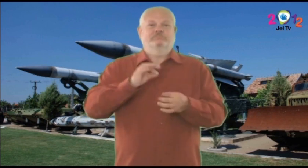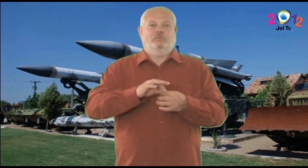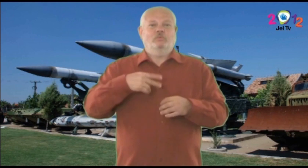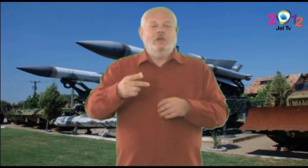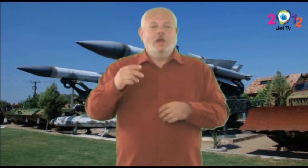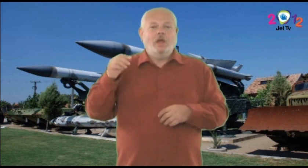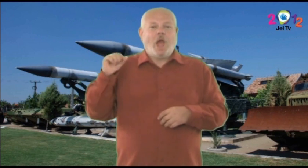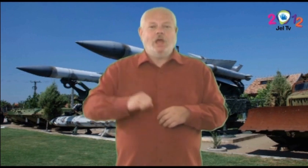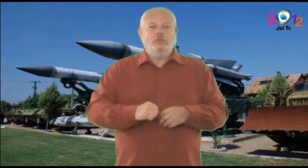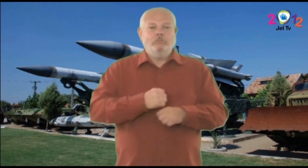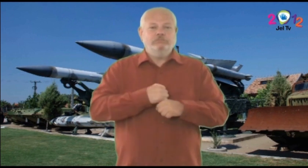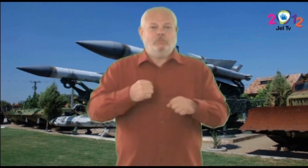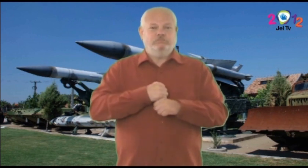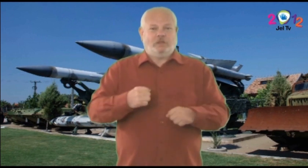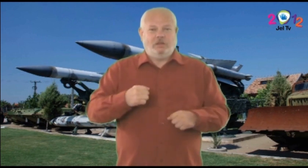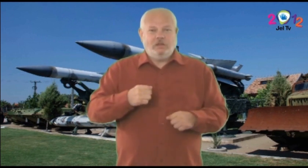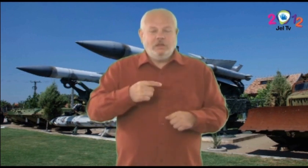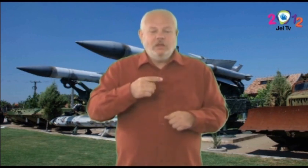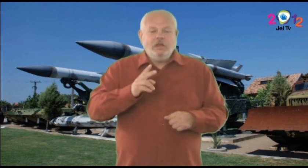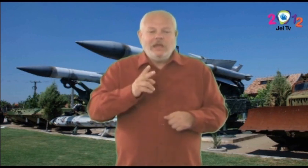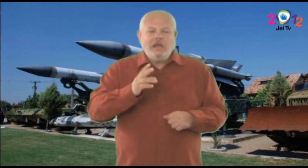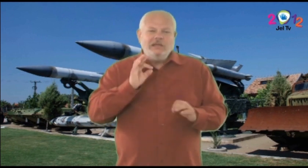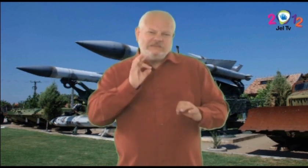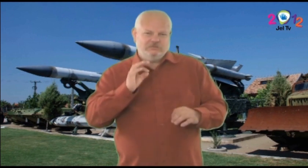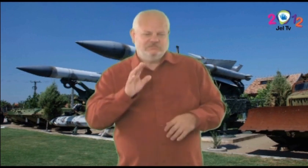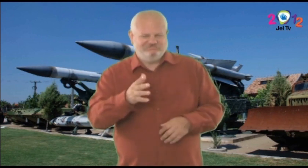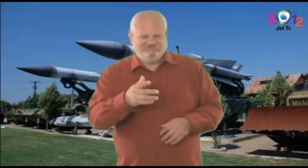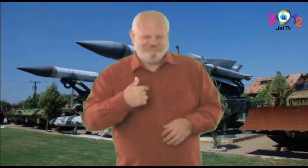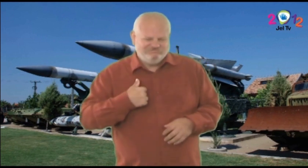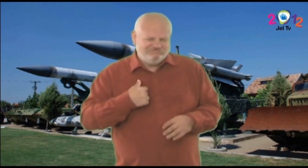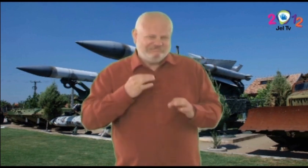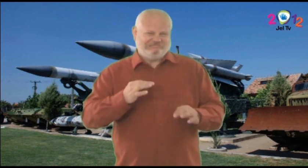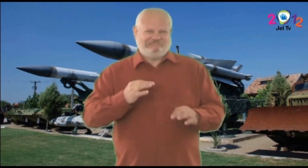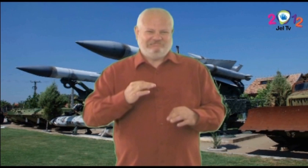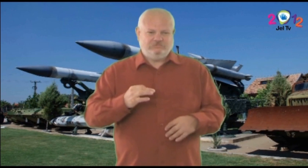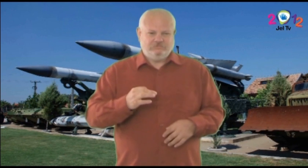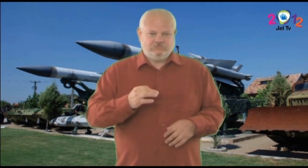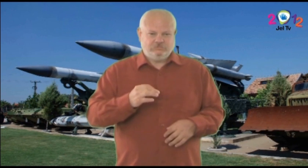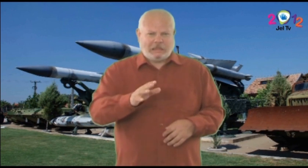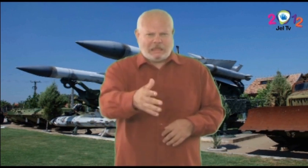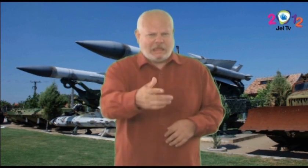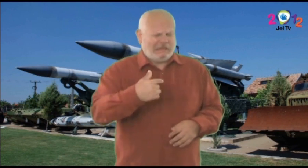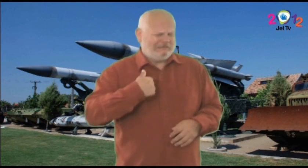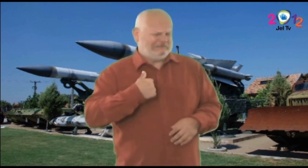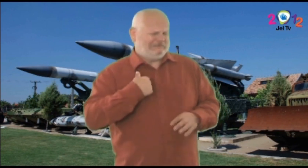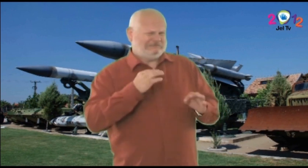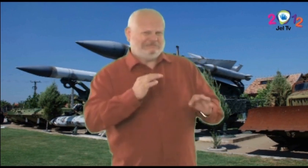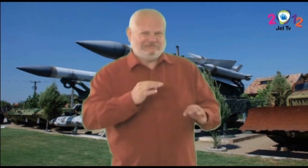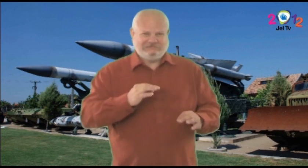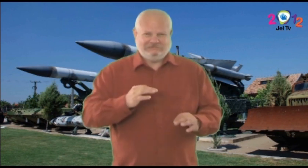Utána arról beszéltek, kinek jobb az atombombája. - Enyém jobb! - Nem, enyém jobb!